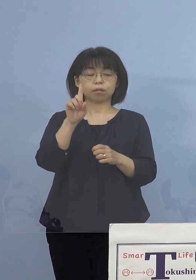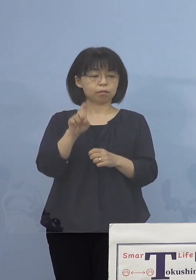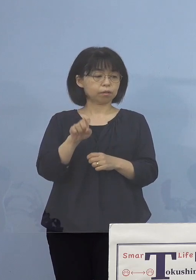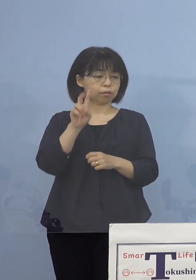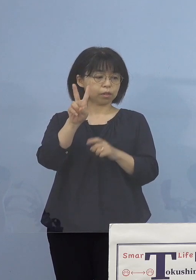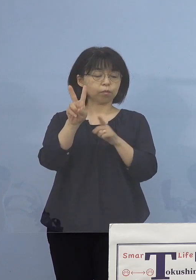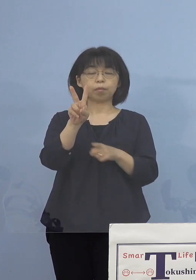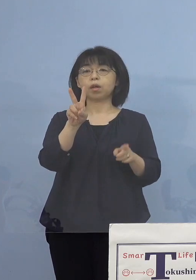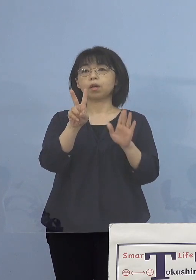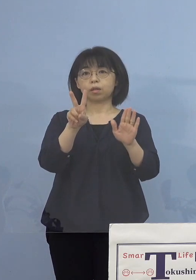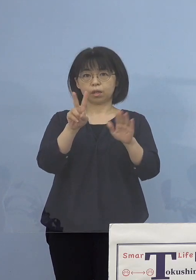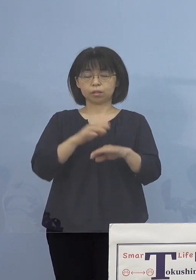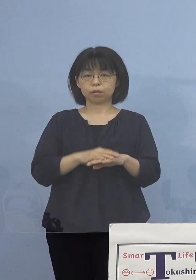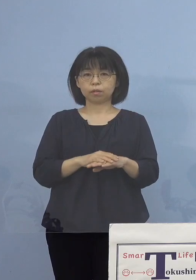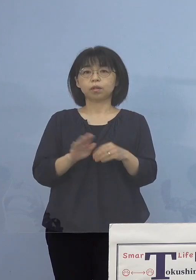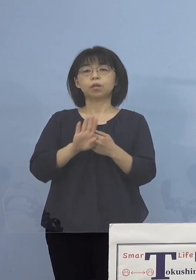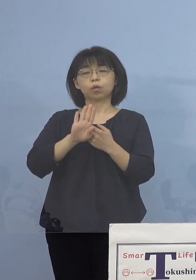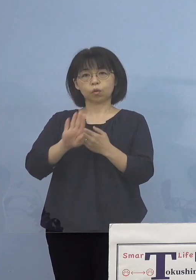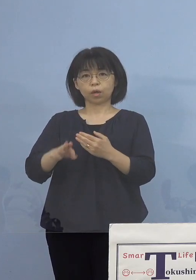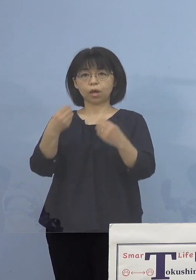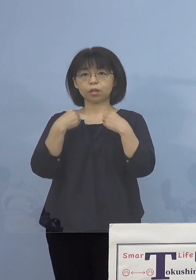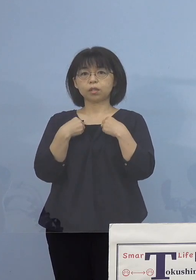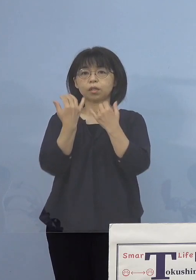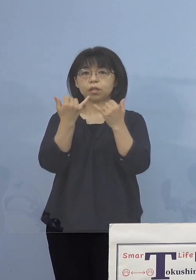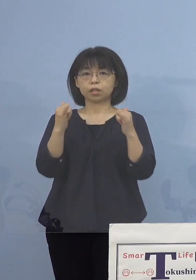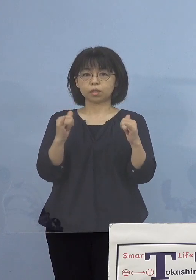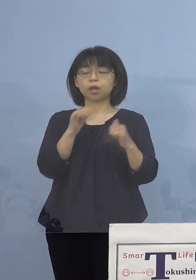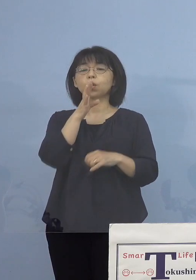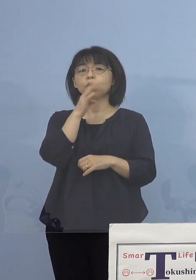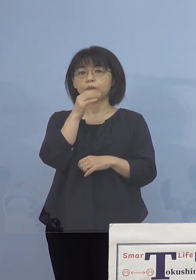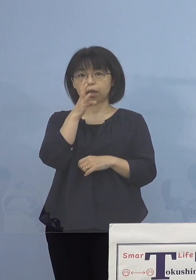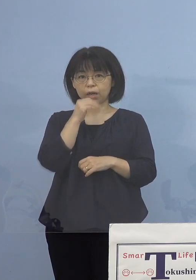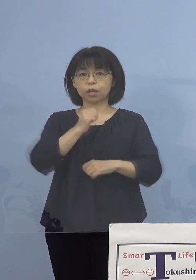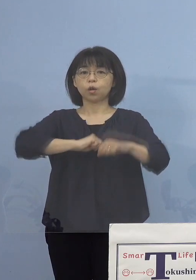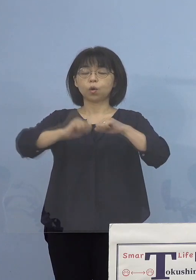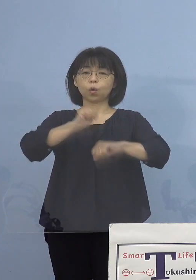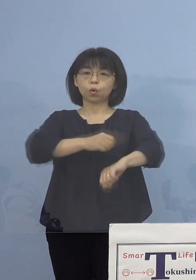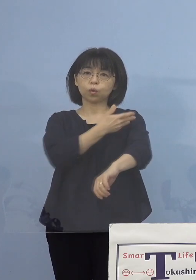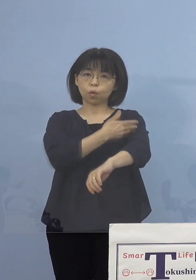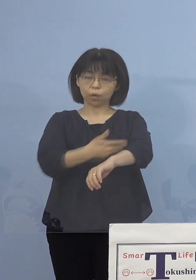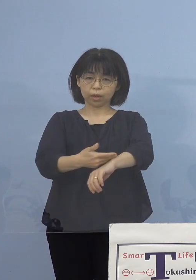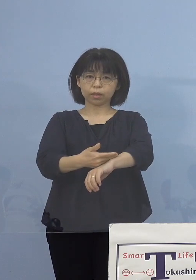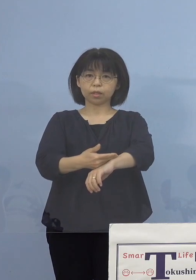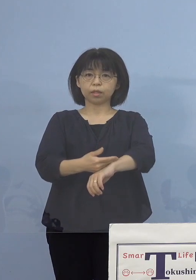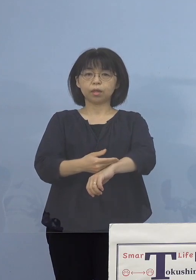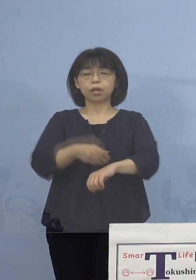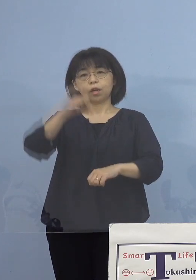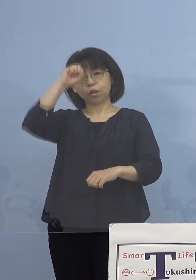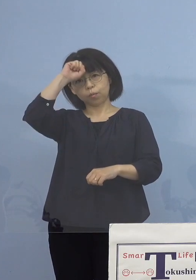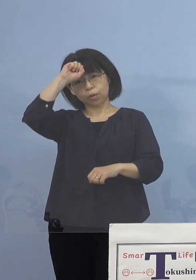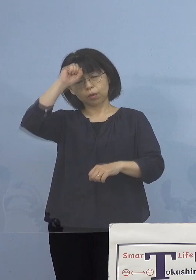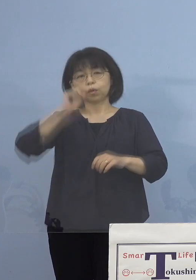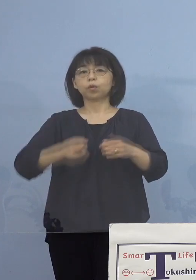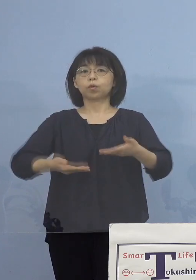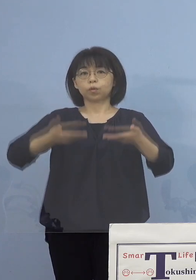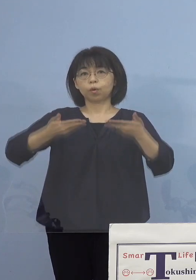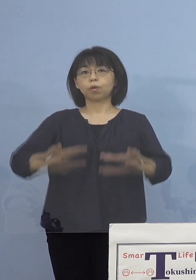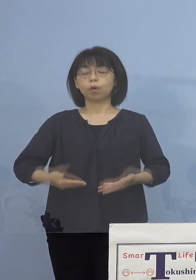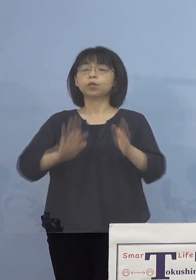この他、感染者の年代や主な行動歴 症状の程度等の詳細につきましては